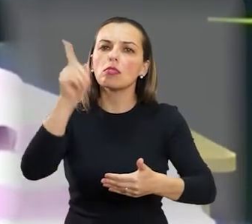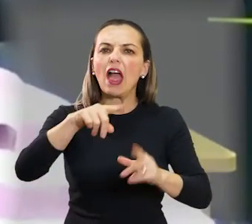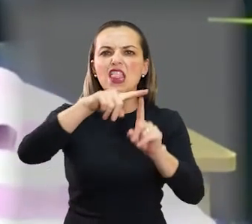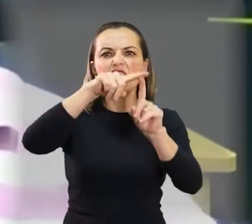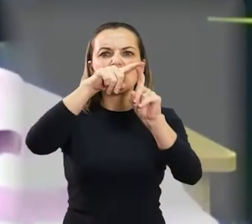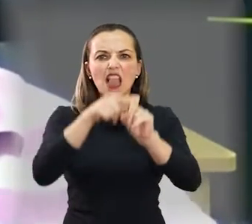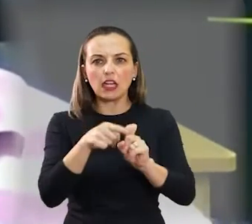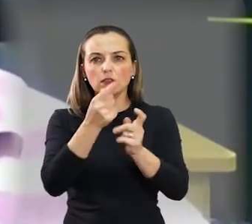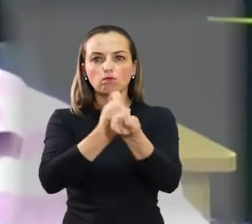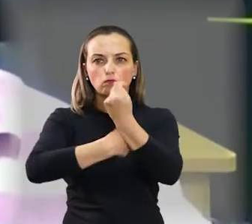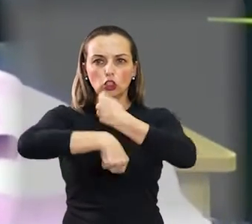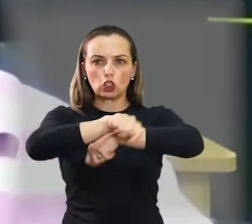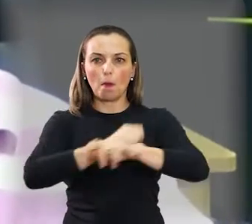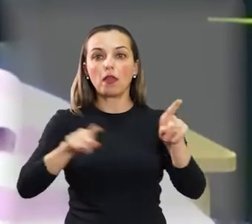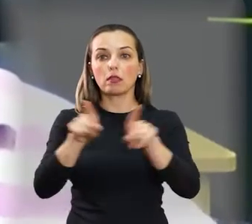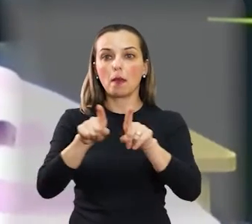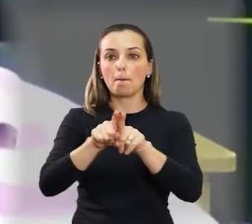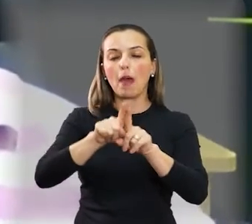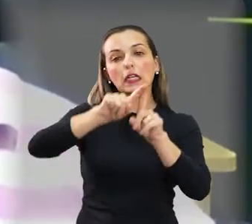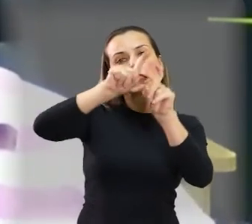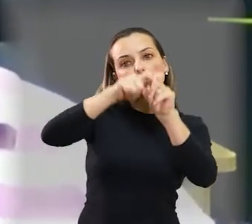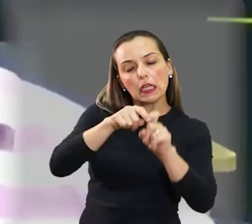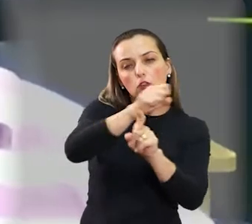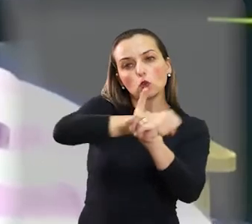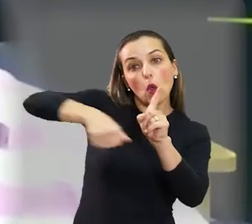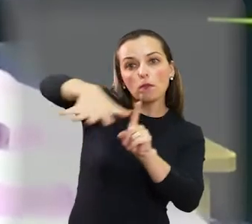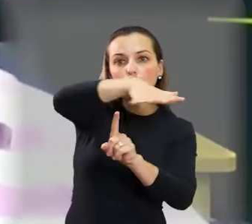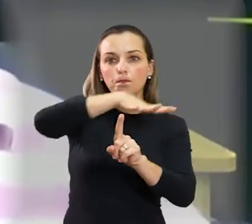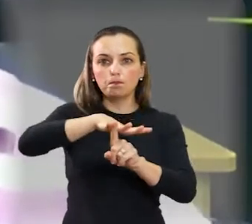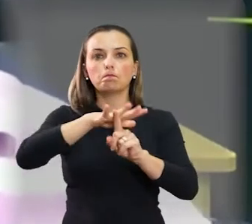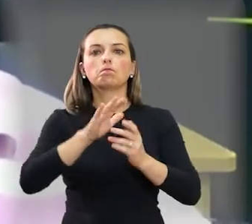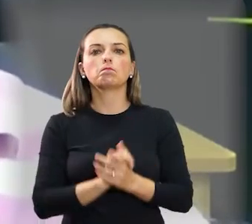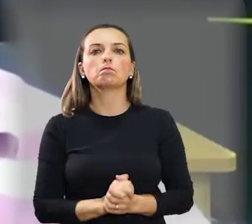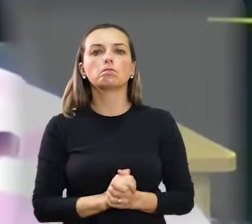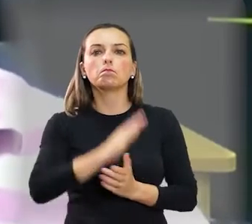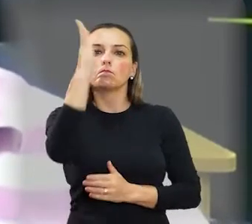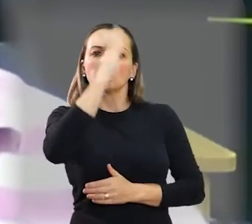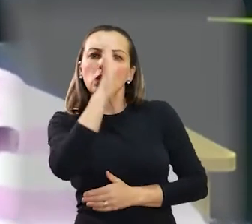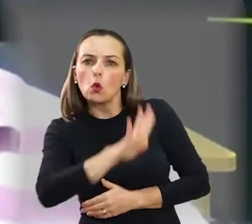só econômica, social, um recrudescimento da pandemia, o Brasil passa,